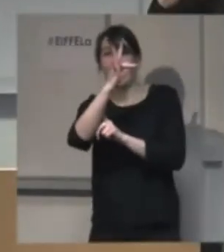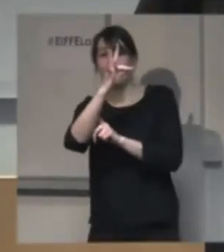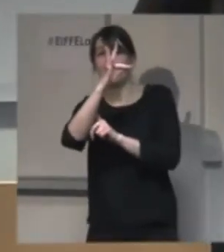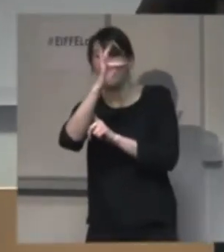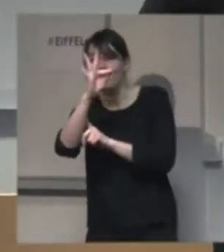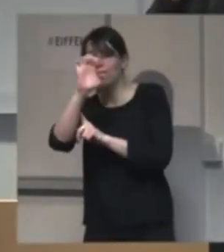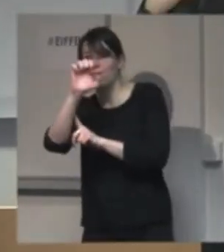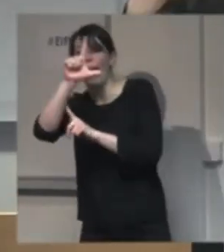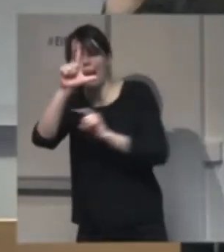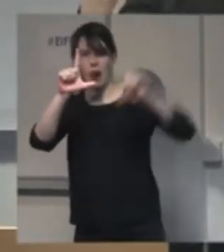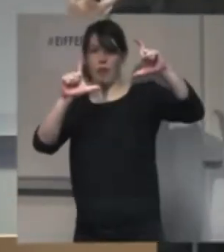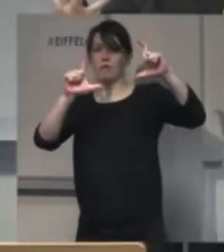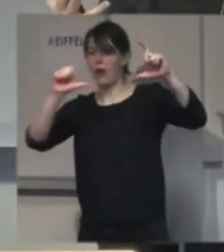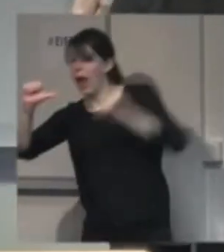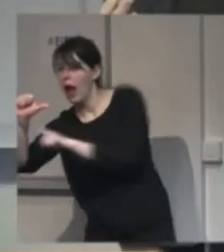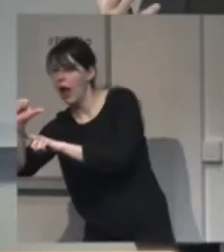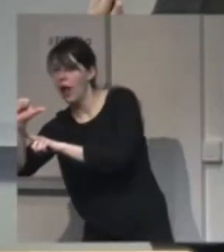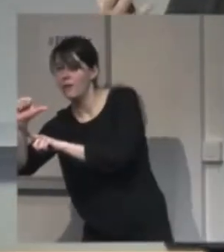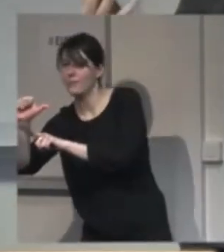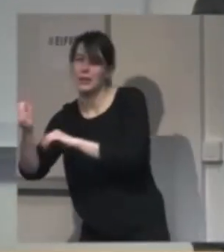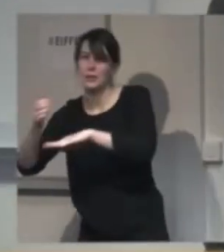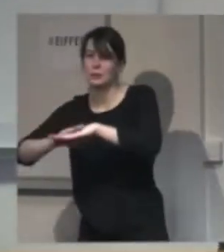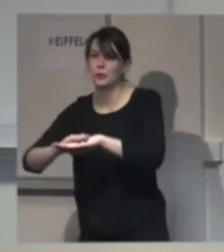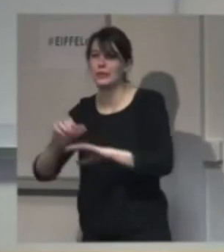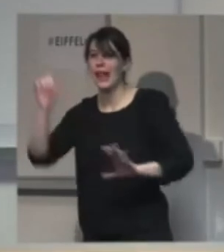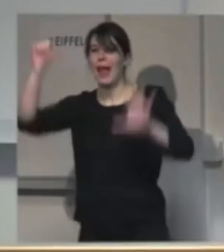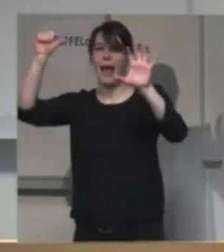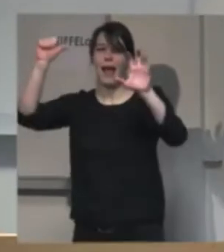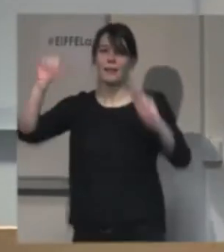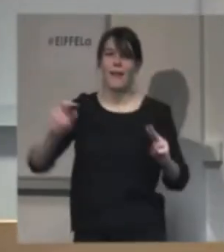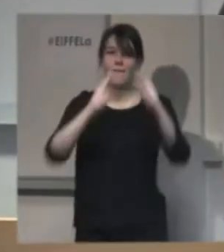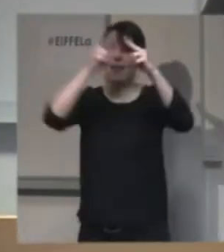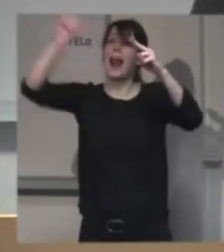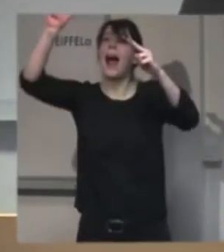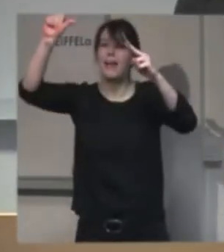Mais normalement, c'est exposant a, donc puissance a, puissance accessibilité. Quand même.